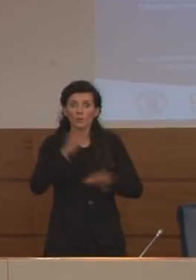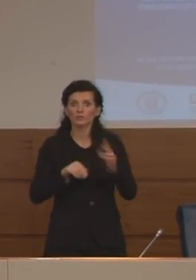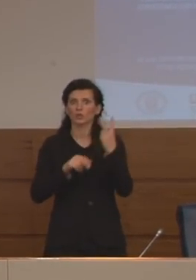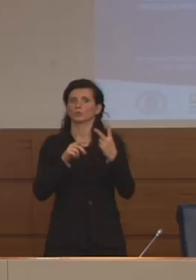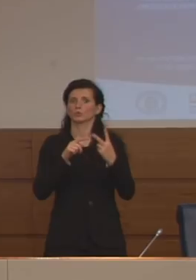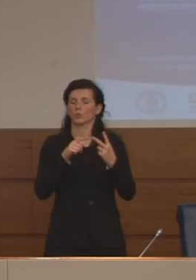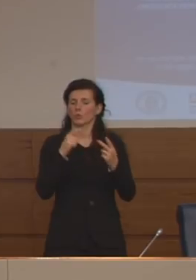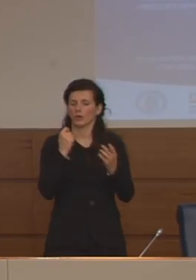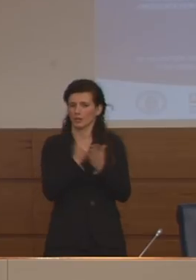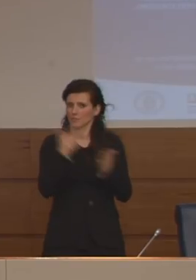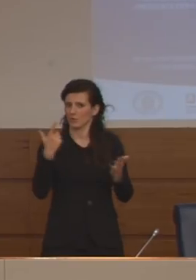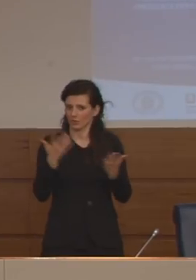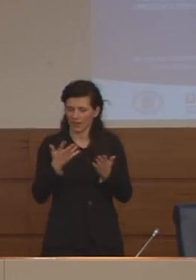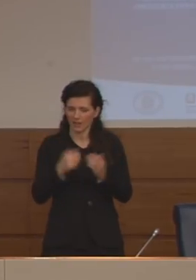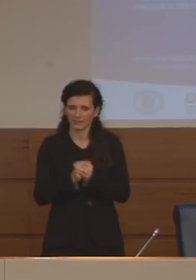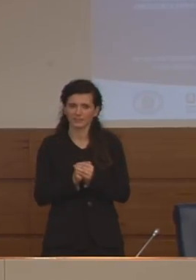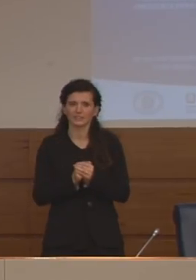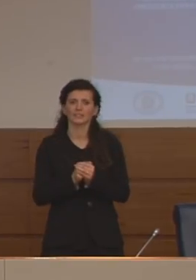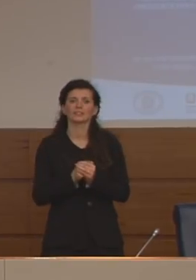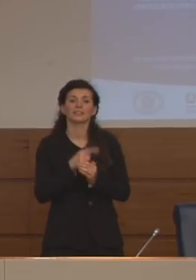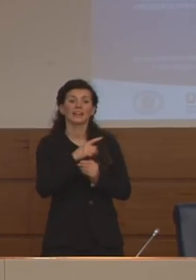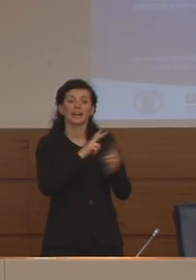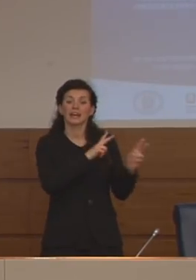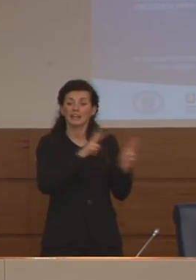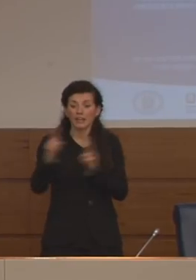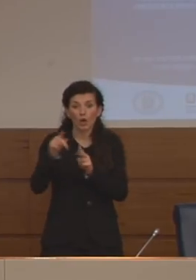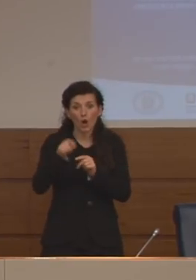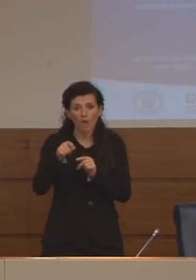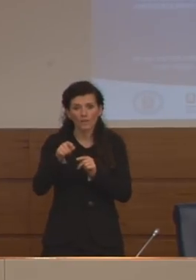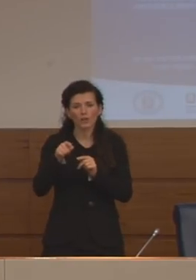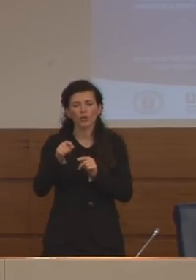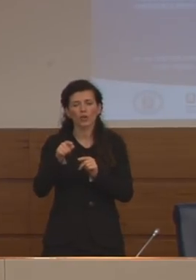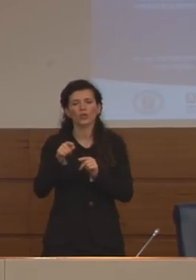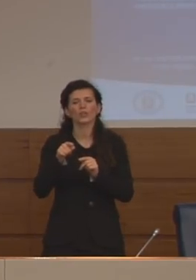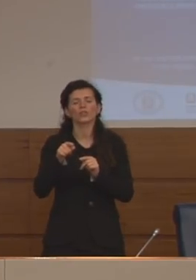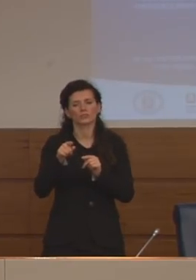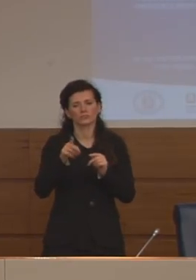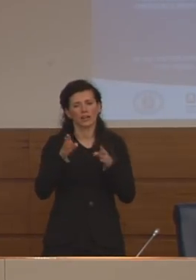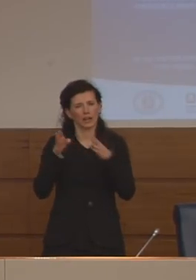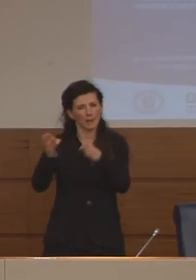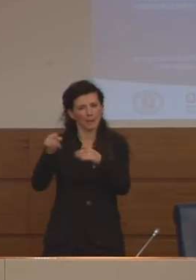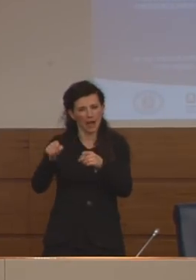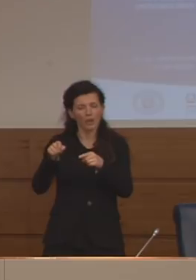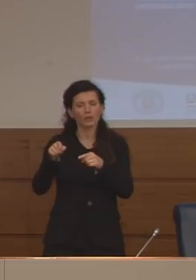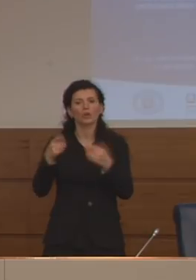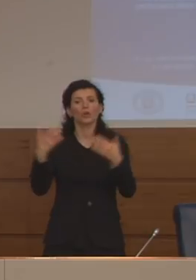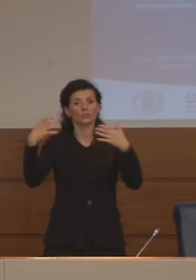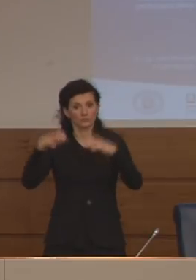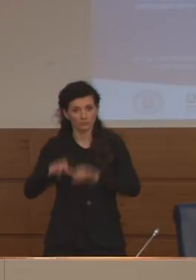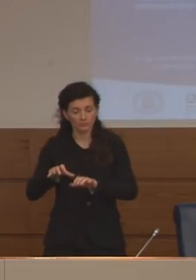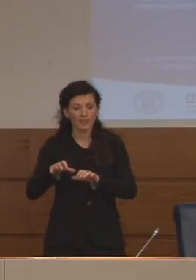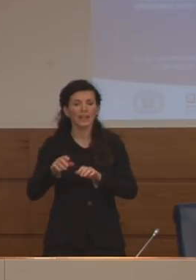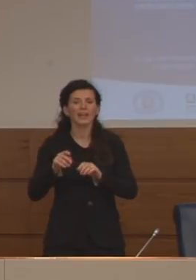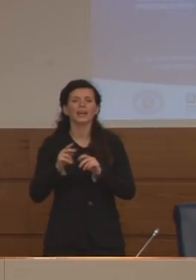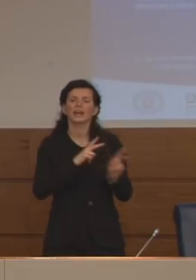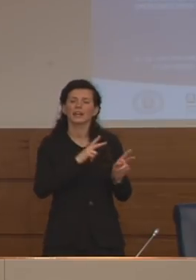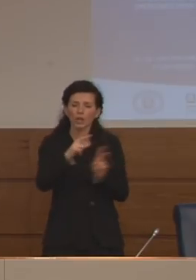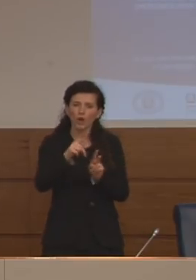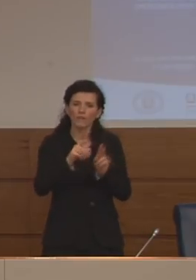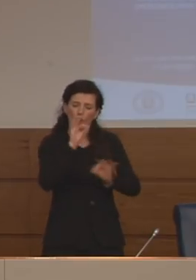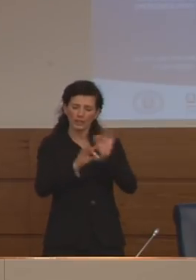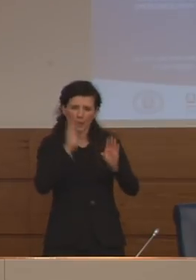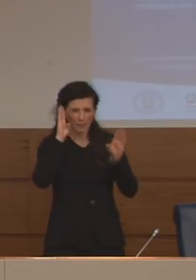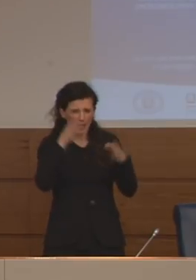Diminuiscono il numero dei ricoverati nei reparti ordinari e il numero dei ricoverati nelle terapie intensive.